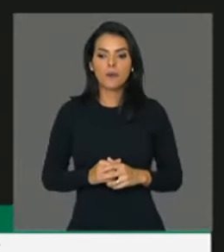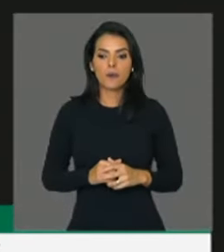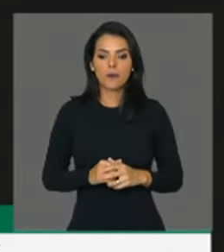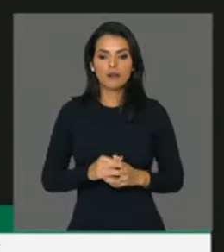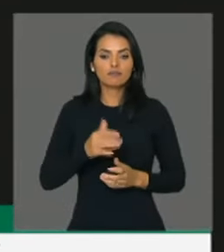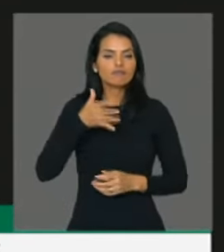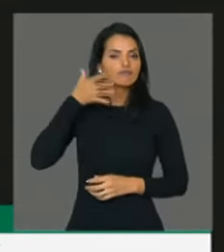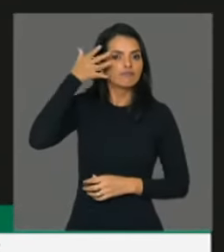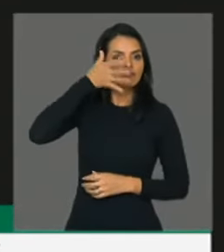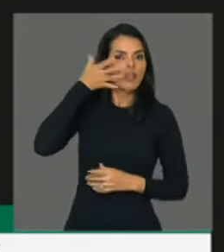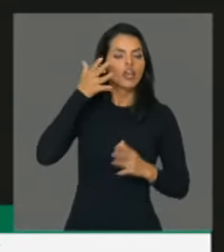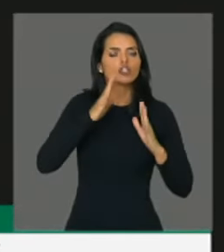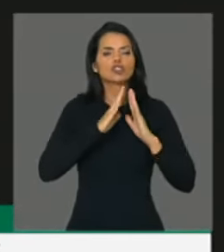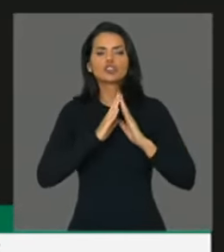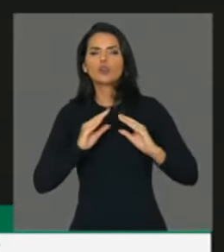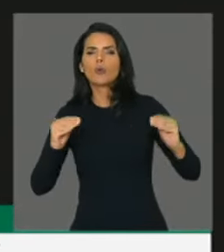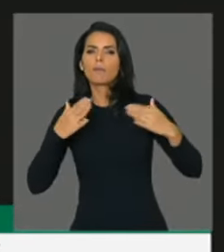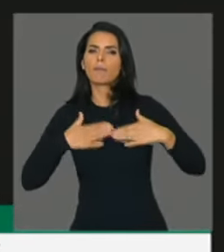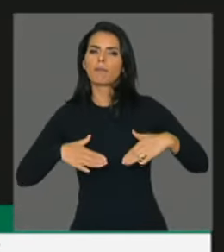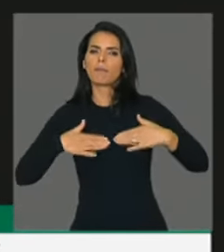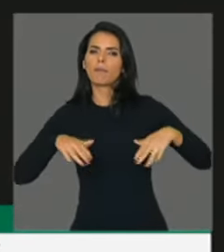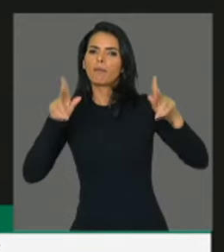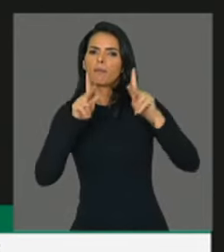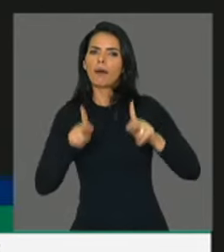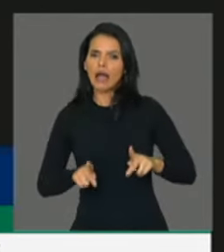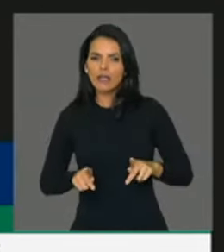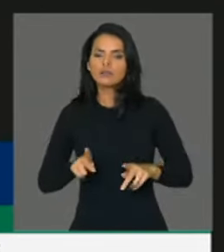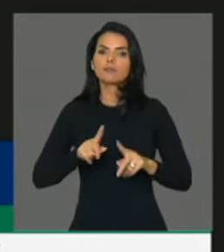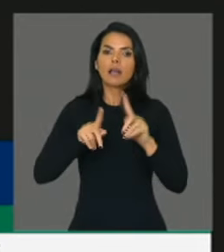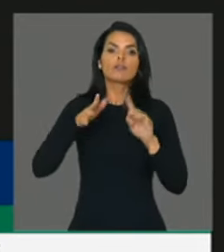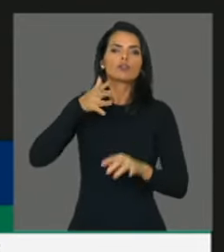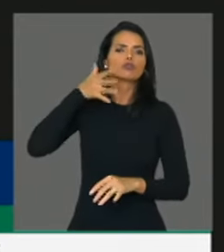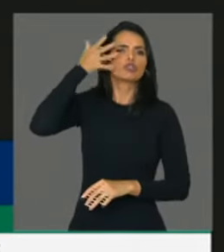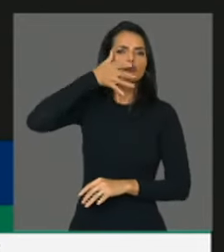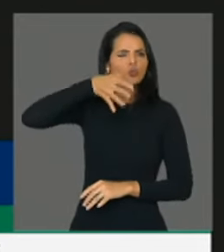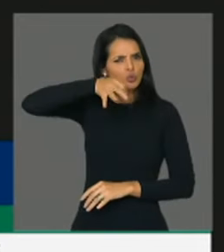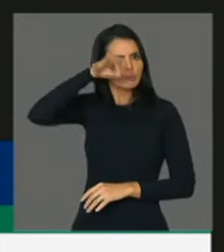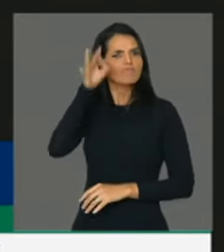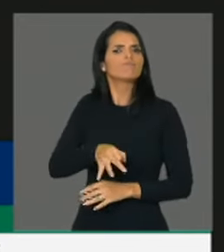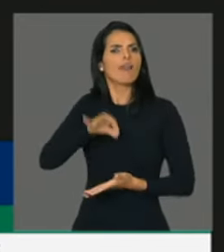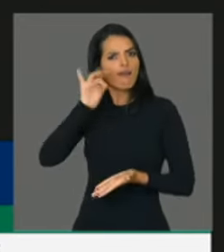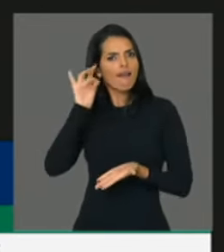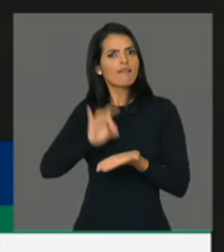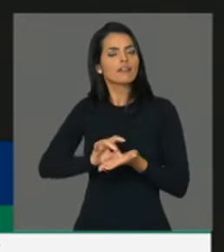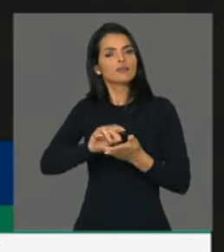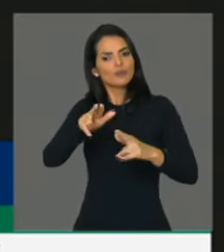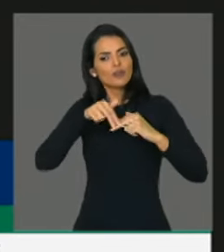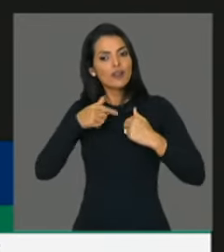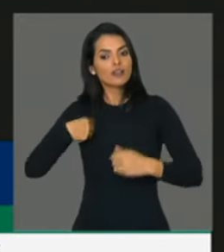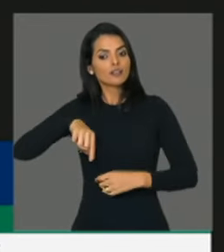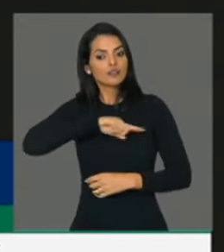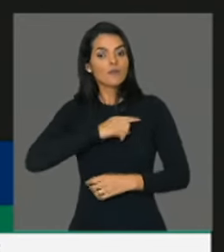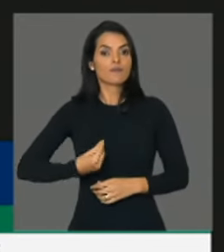NÓS ESTAMOS VIVENDO UM PERÍODO TÃO DIFÍCIL. ENTÃO, ACHO QUE ESSA É UMA MEDIDA EFETIVA QUE NÓS TODOS MERECEMOS, ALIÁS, DEVEMOS